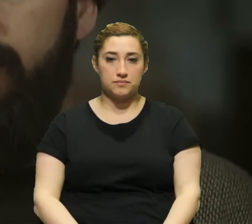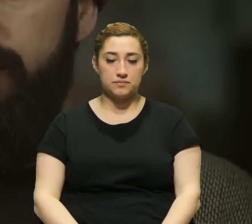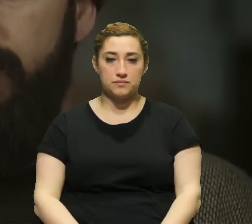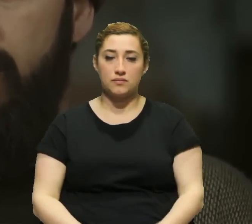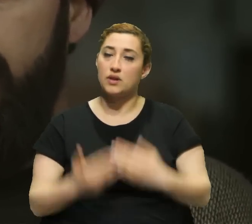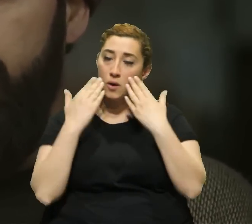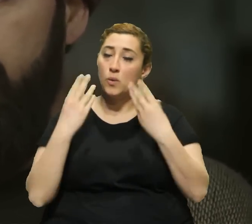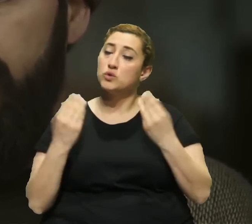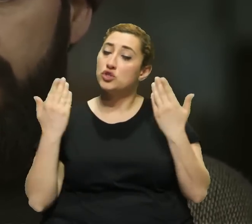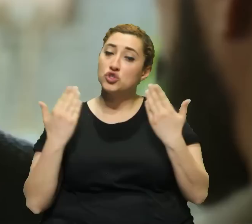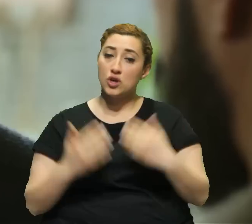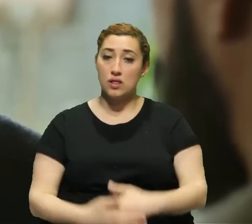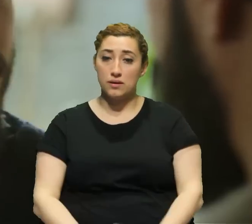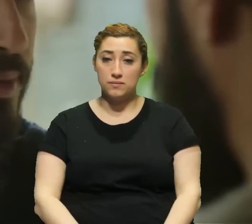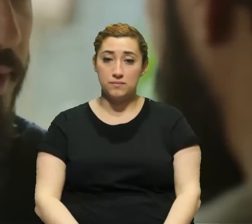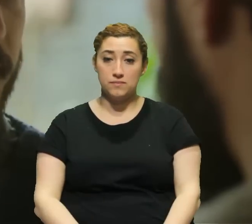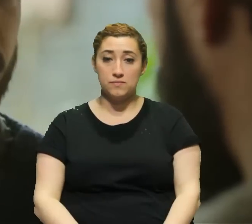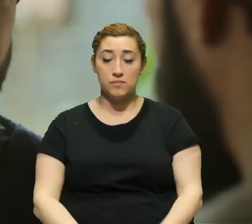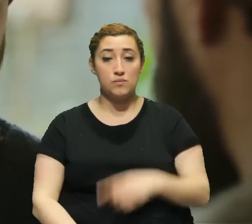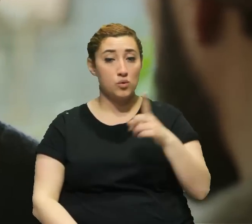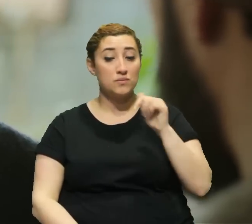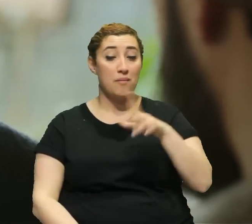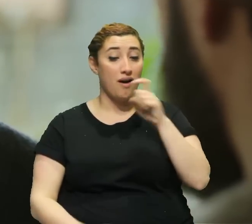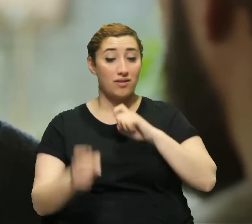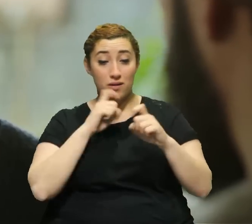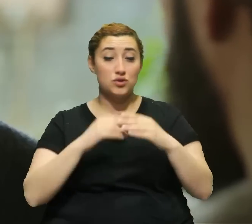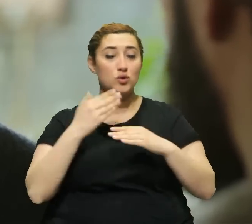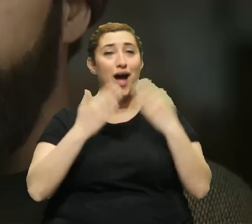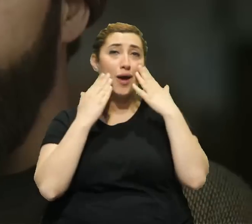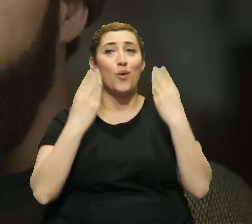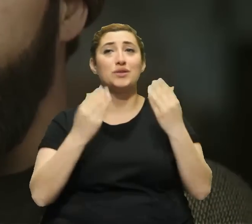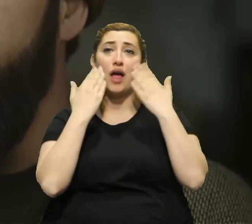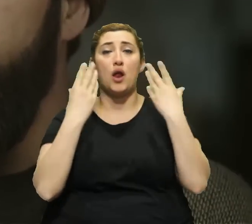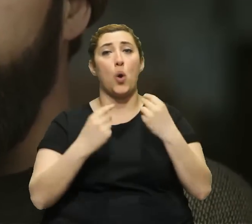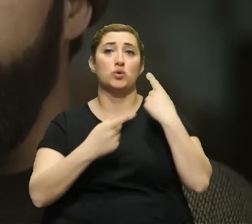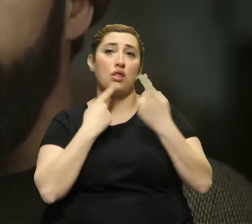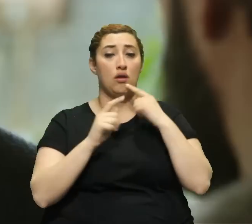Hayrolsun inşallah pirdaş. O vakit her hatamızdan sonra hayrolsun, hayrolsun diyelim...